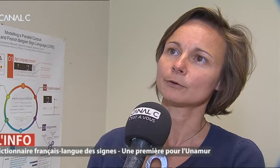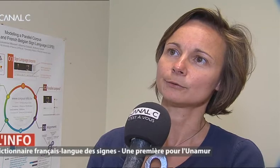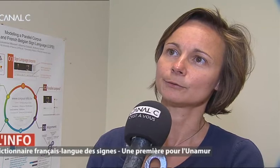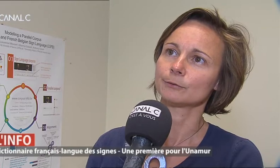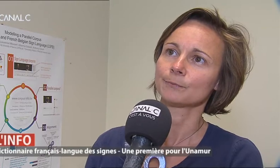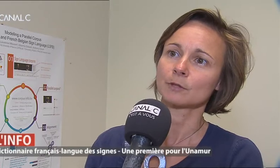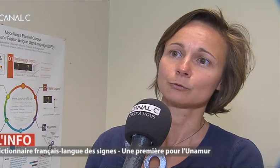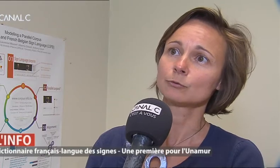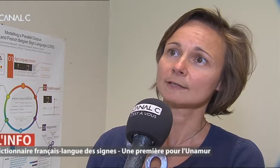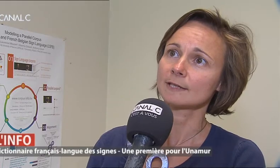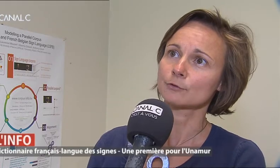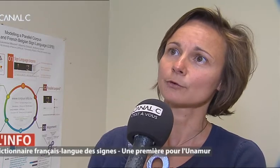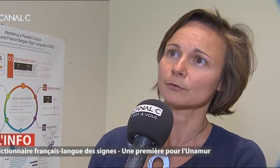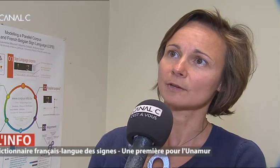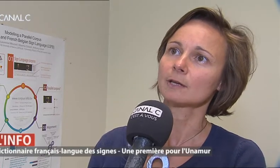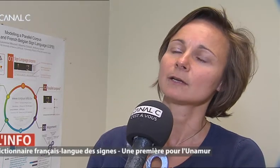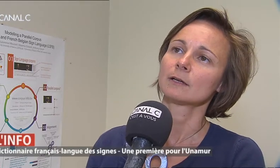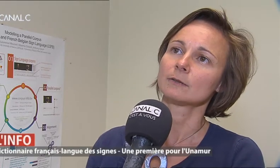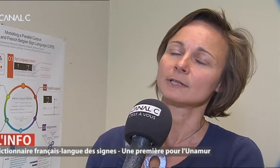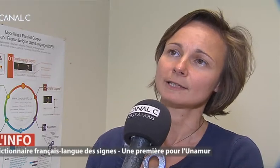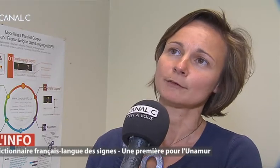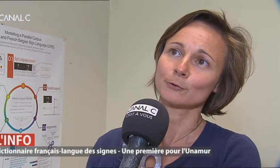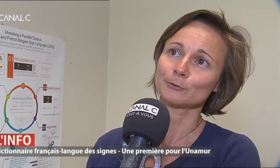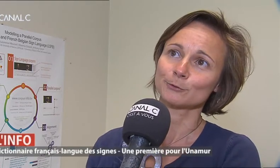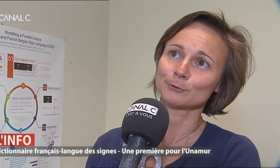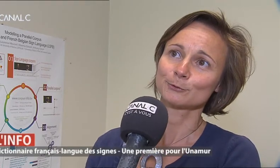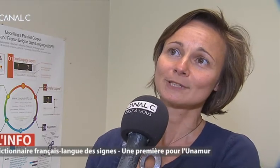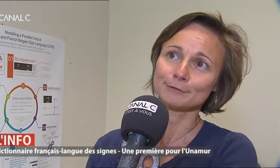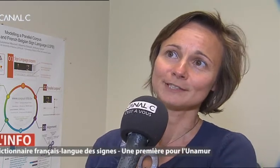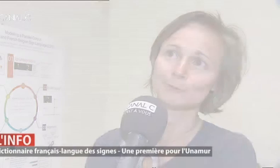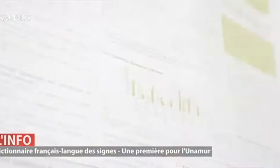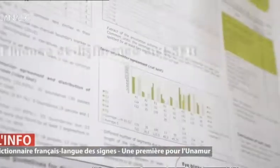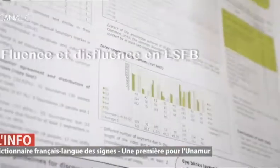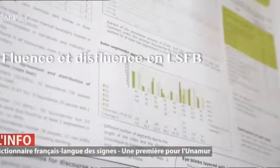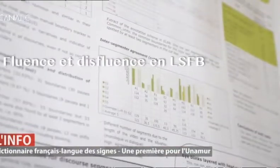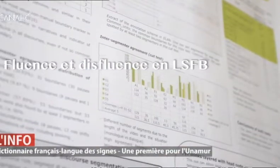de tous les textes français, l'équivalent de toutes les vidéos où ce signe a